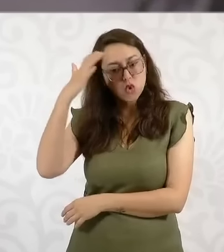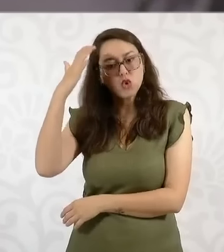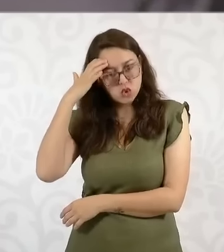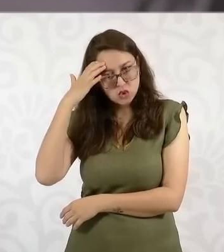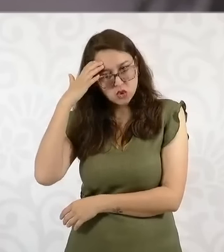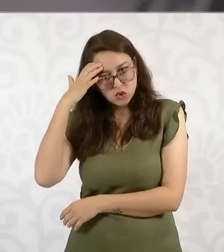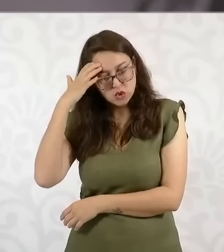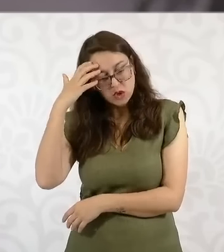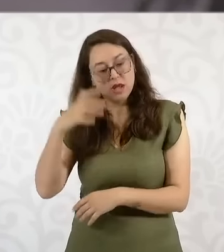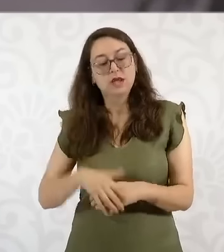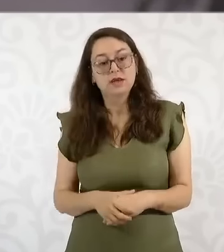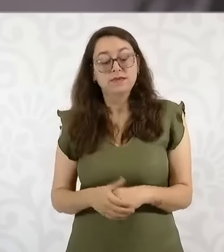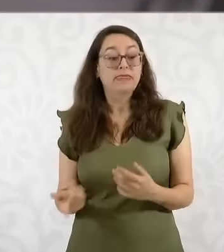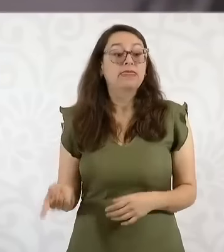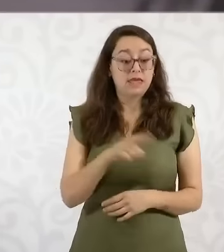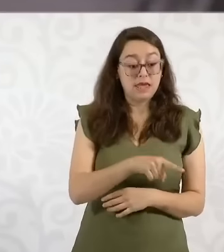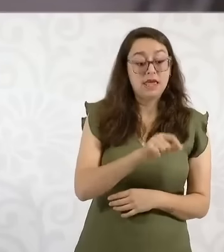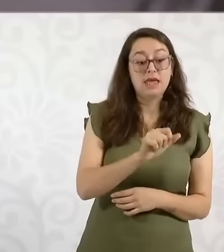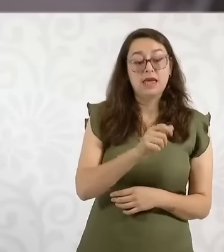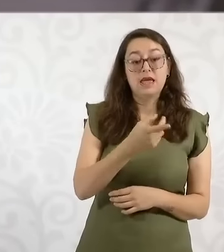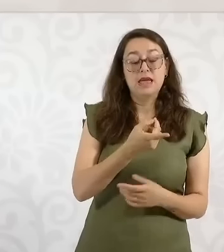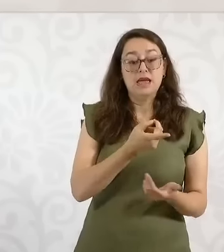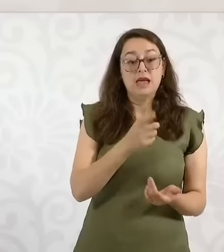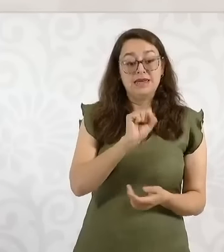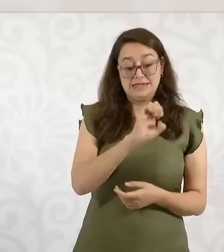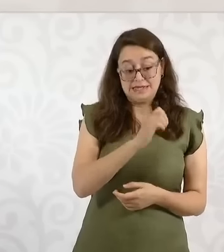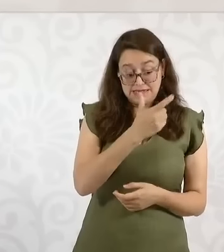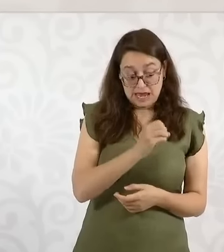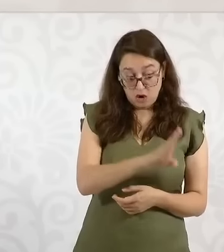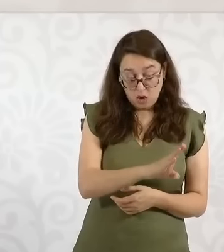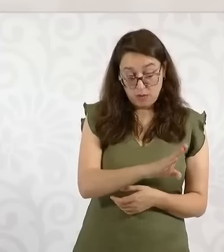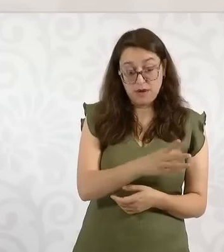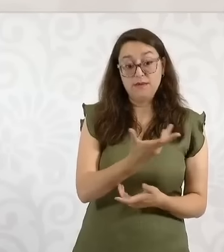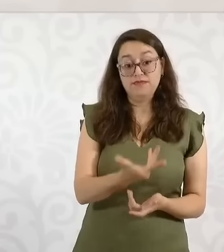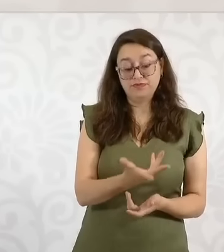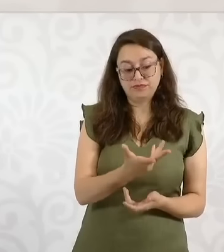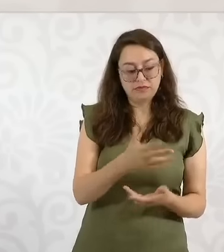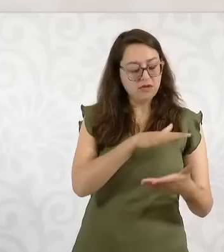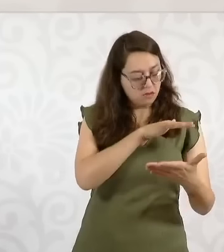que presentó en su momento Alejandro Encinas, que se basen mucho con las investigaciones del GI.